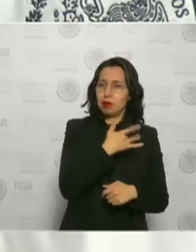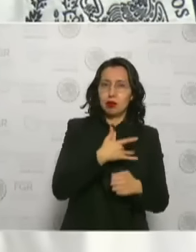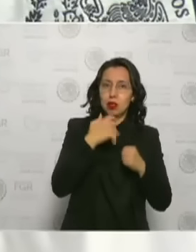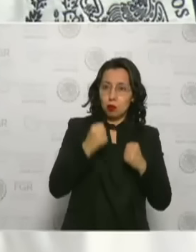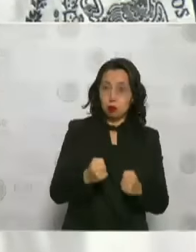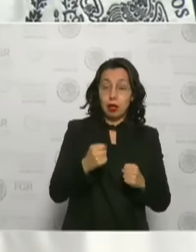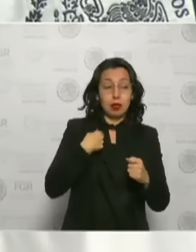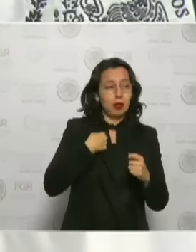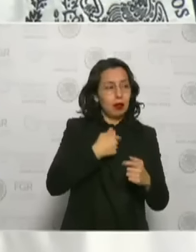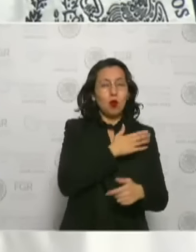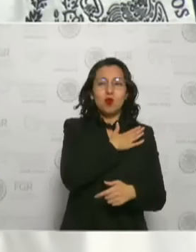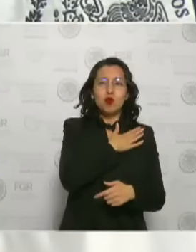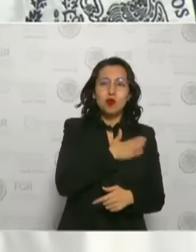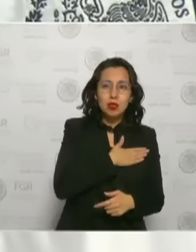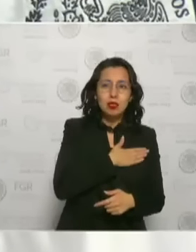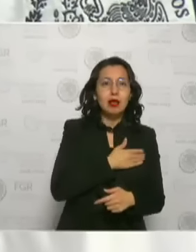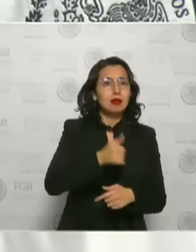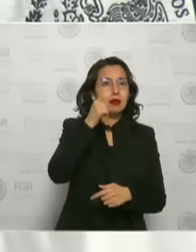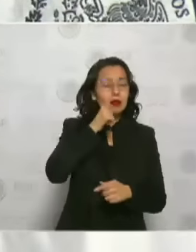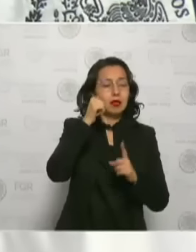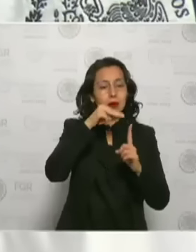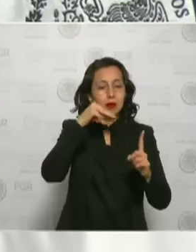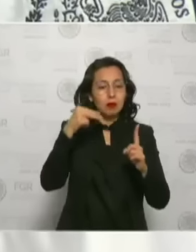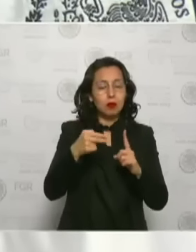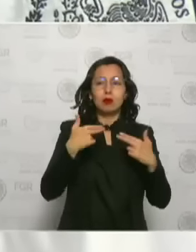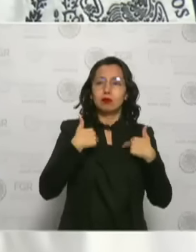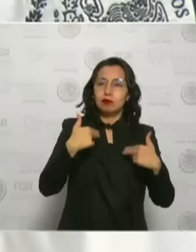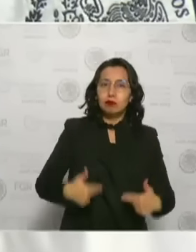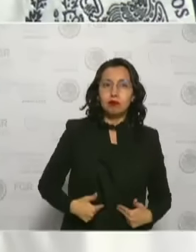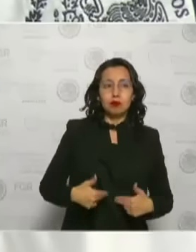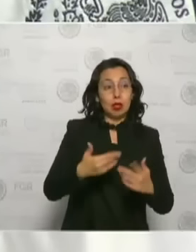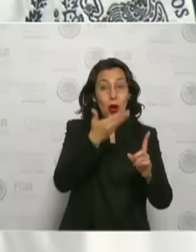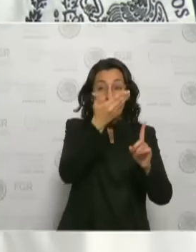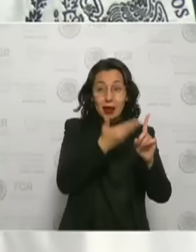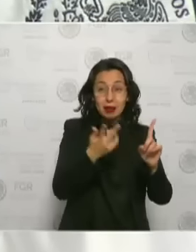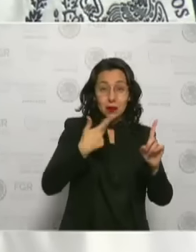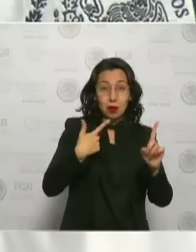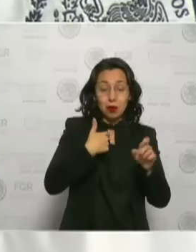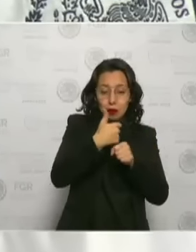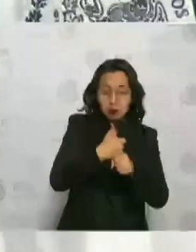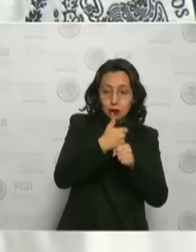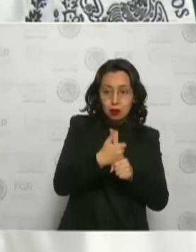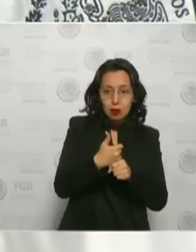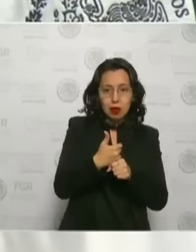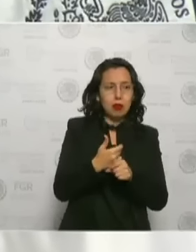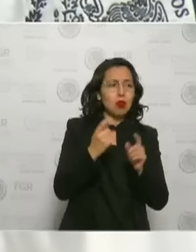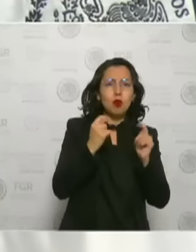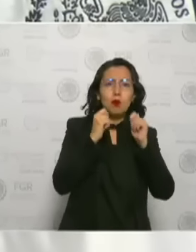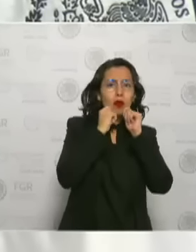debe realizarse bajo un enfoque humanista que coloque a las víctimas sin distinción en el centro